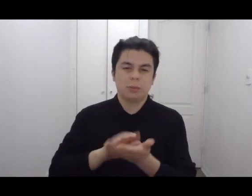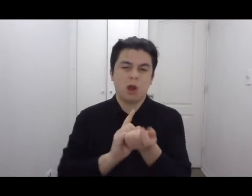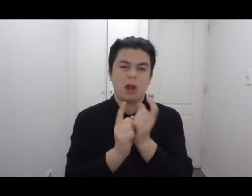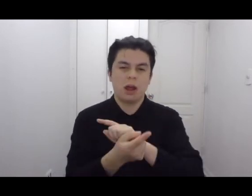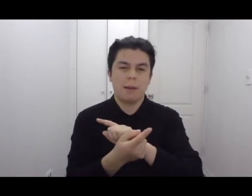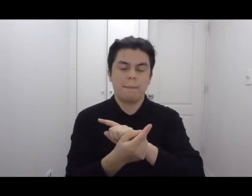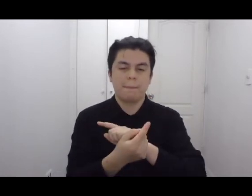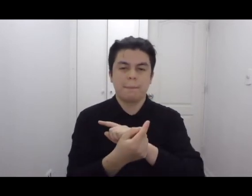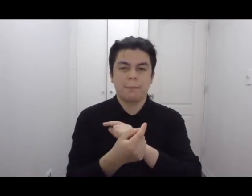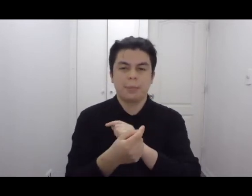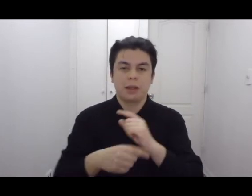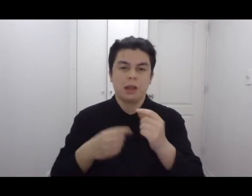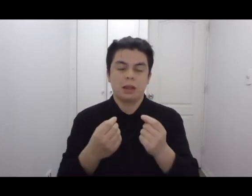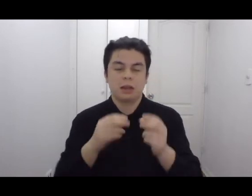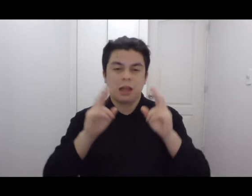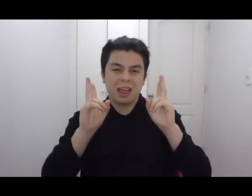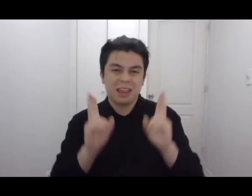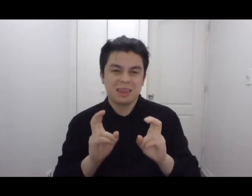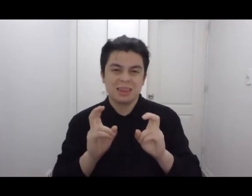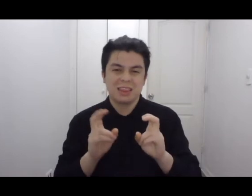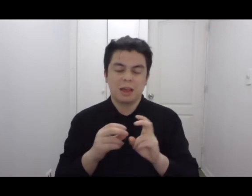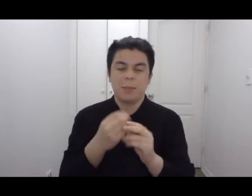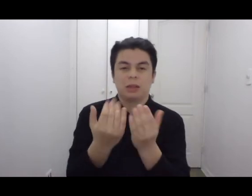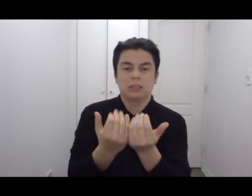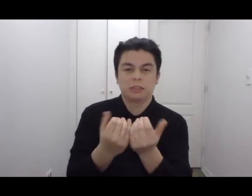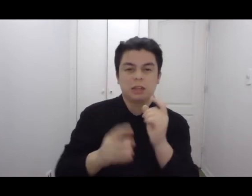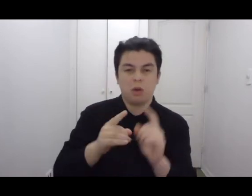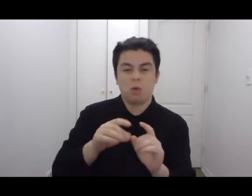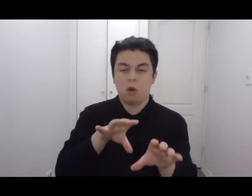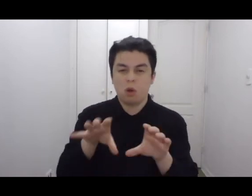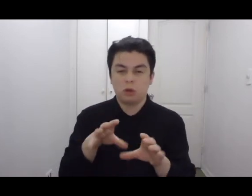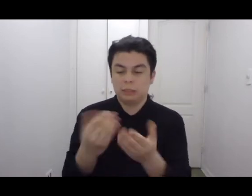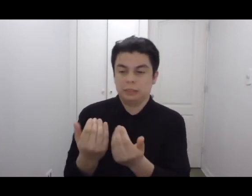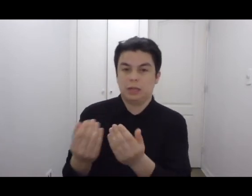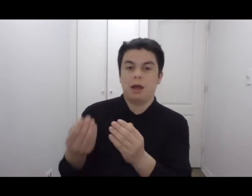estuvimos conversando la importancia de lo que era estar bien orientado por un profesional